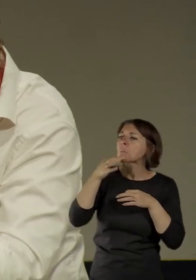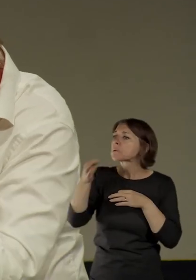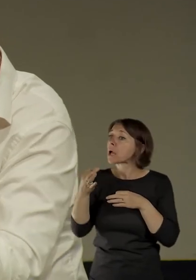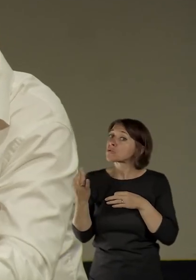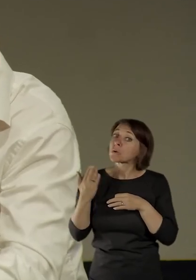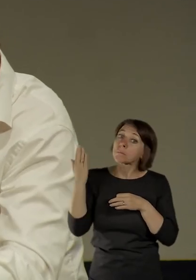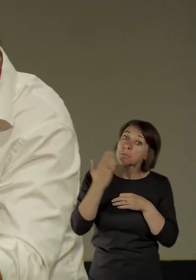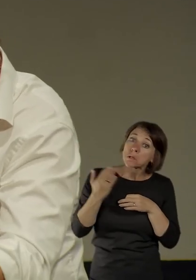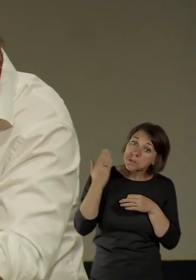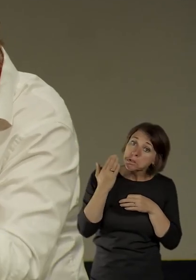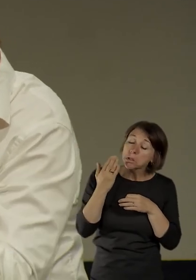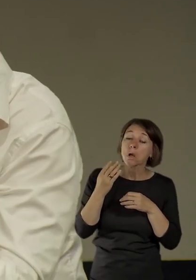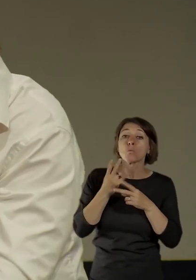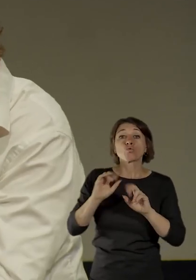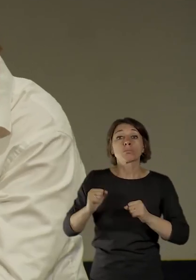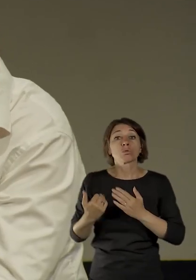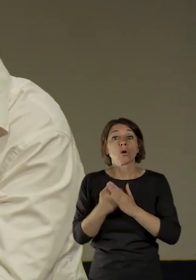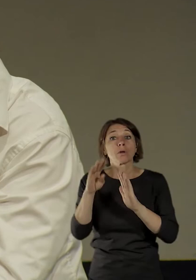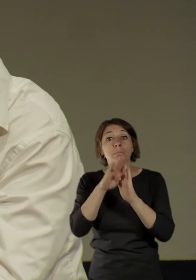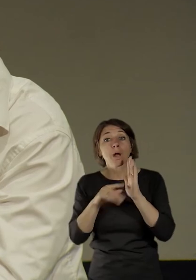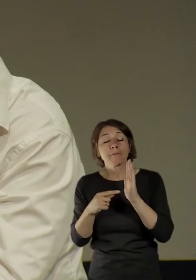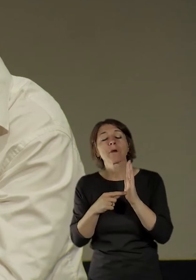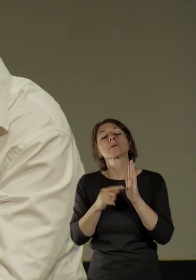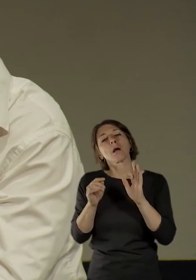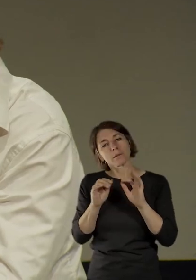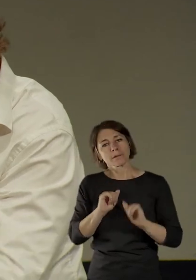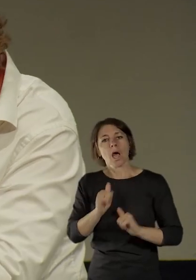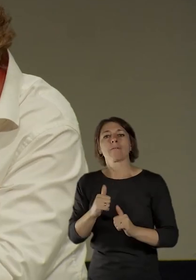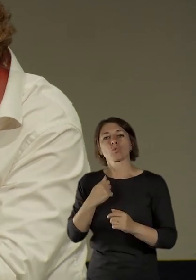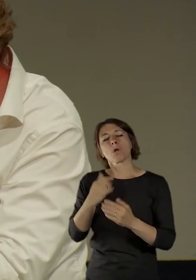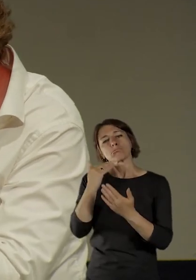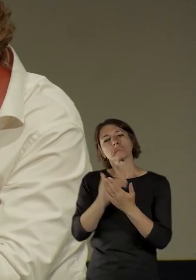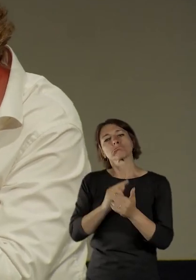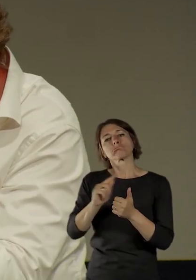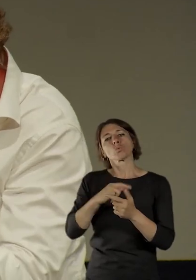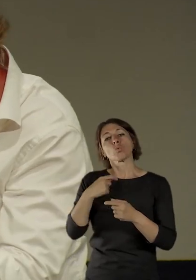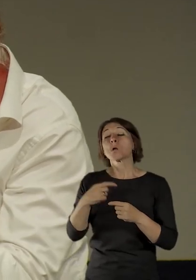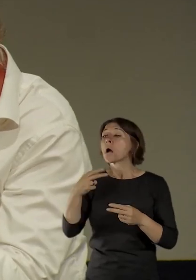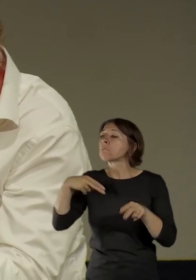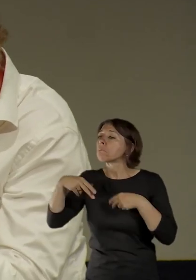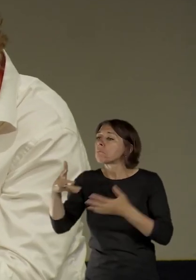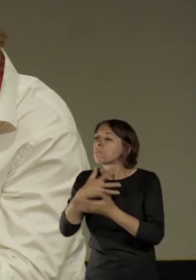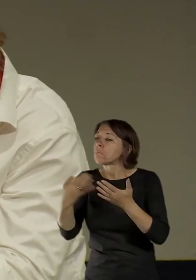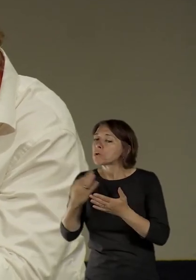"Je to možné udělat takto a takto." A nějakým způsobem to diskutovat. Kdežto my v tuhle chvíli řekneme: "Ne, je to v ochranné vzdálenosti,